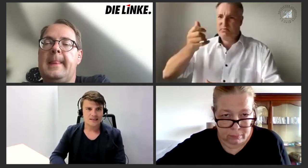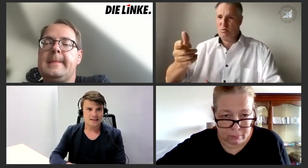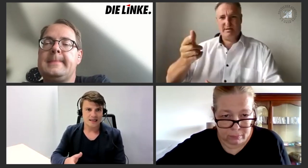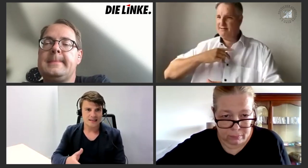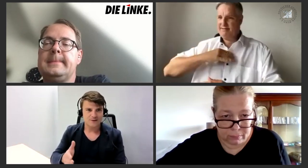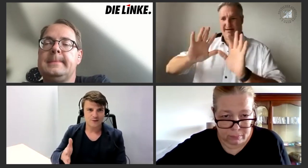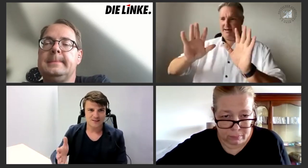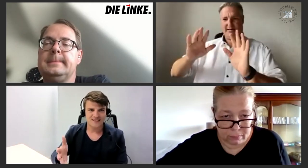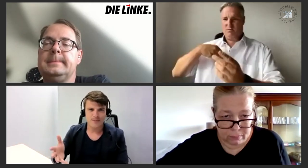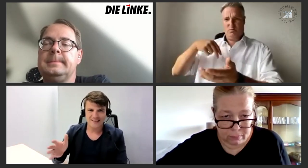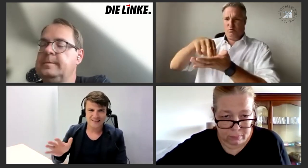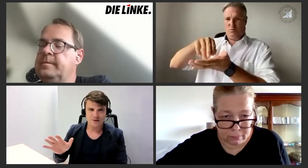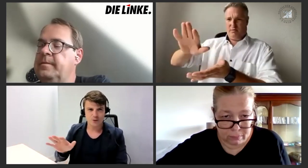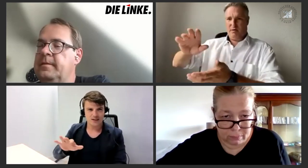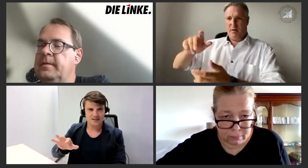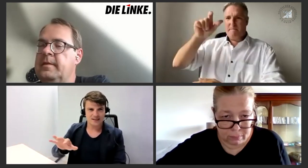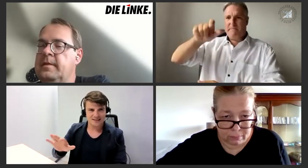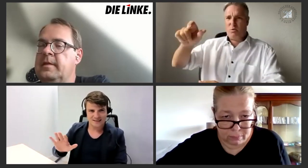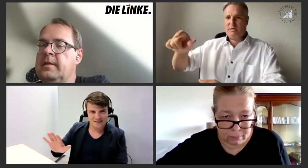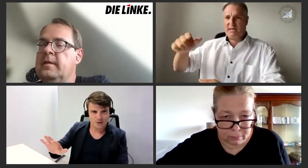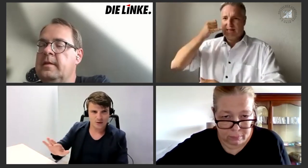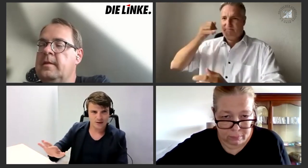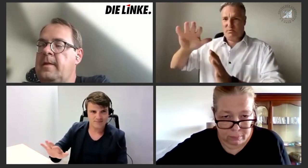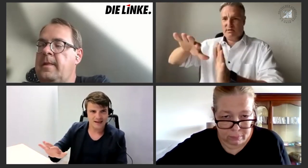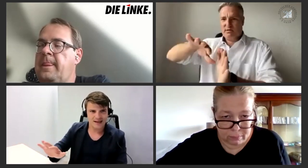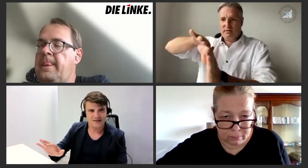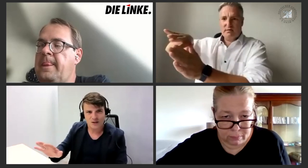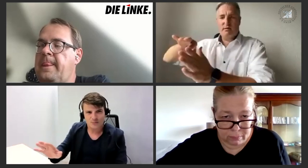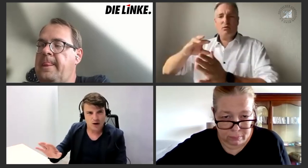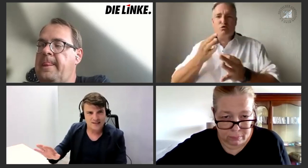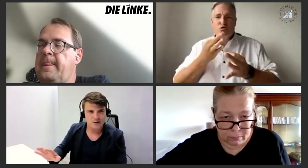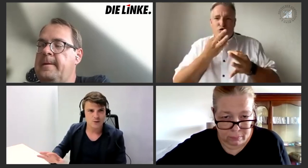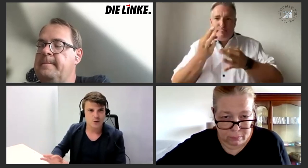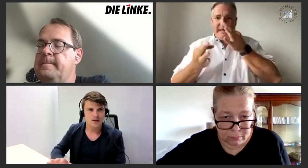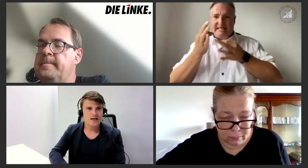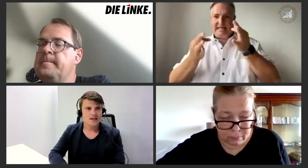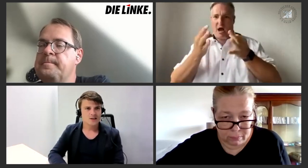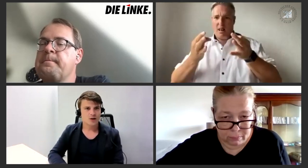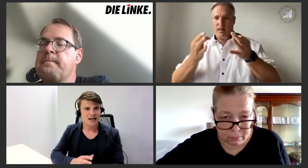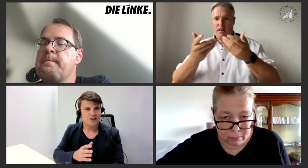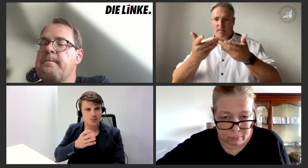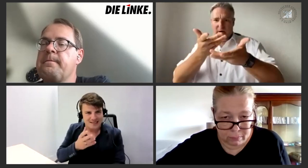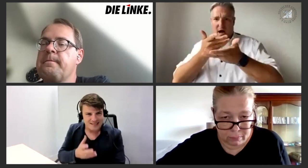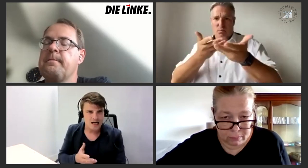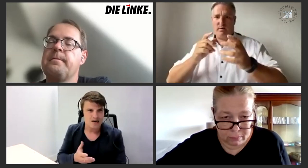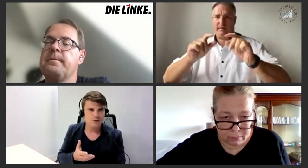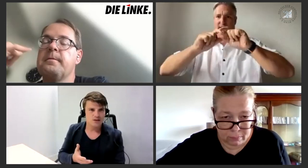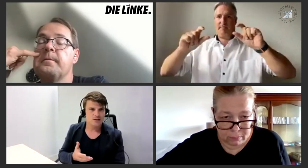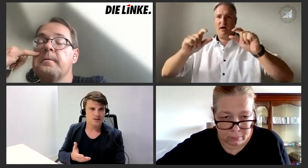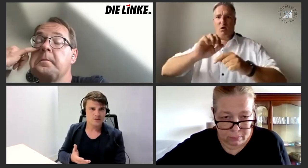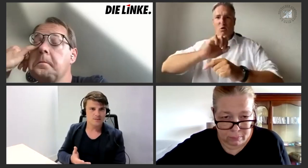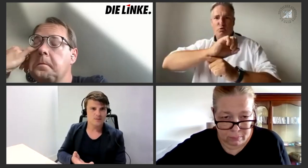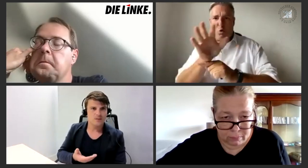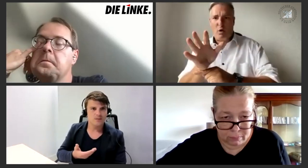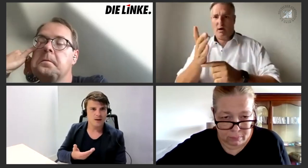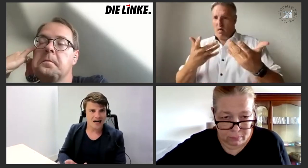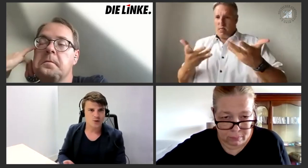jetzt nicht die 115, das Gebärdentelefon, das ist jetzt eher so das Bürgertelefon, sondern halt speziell wirklich